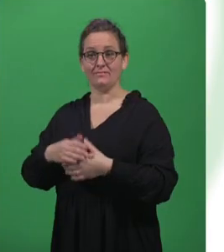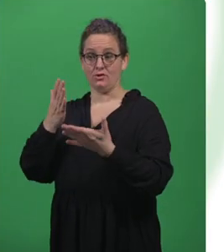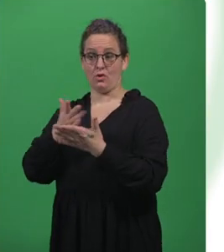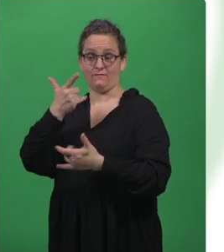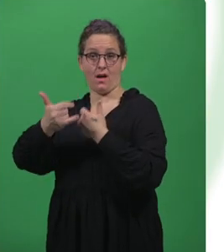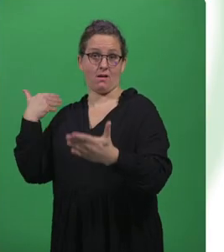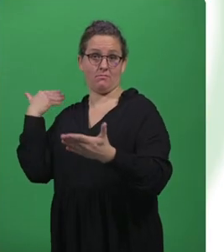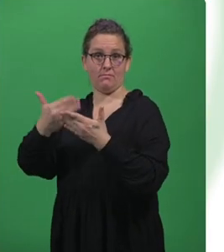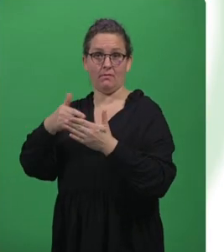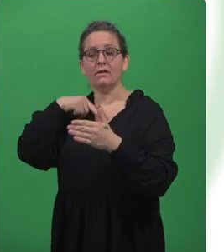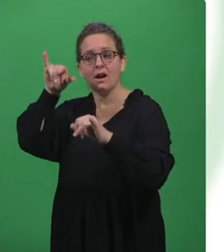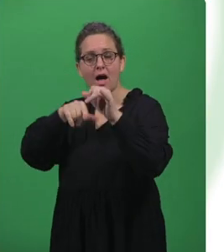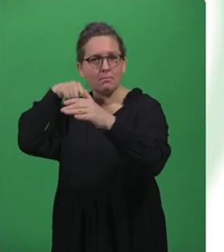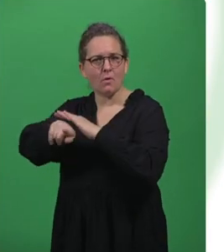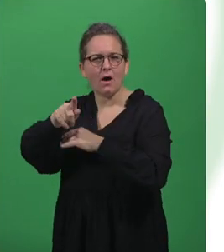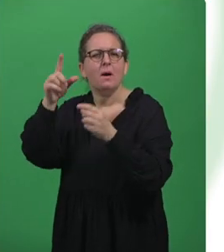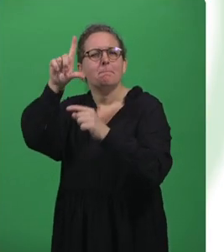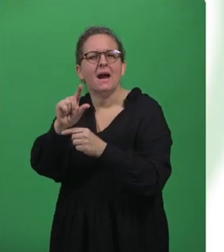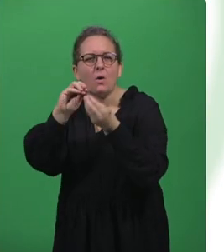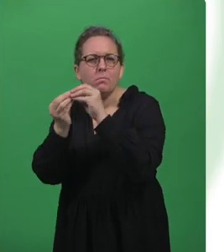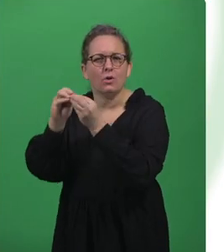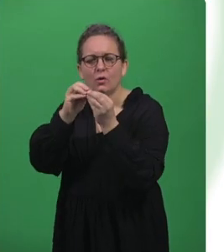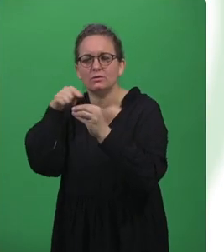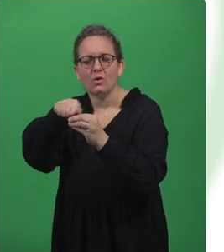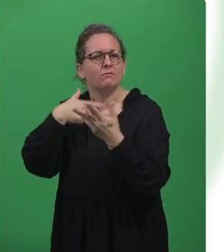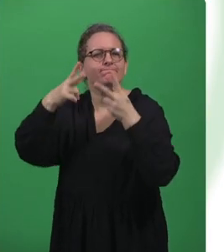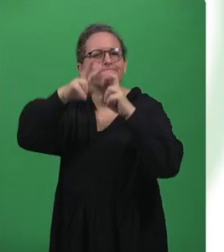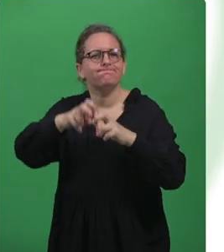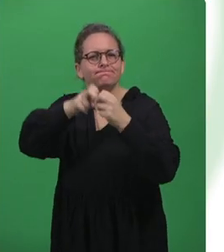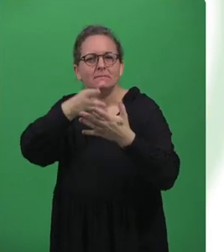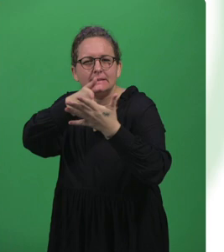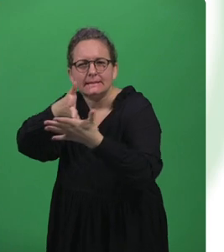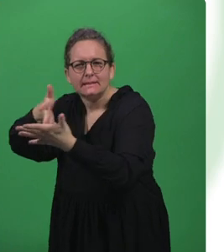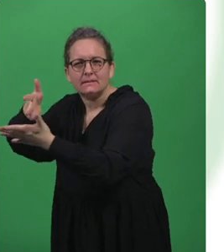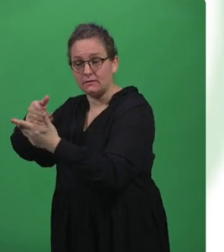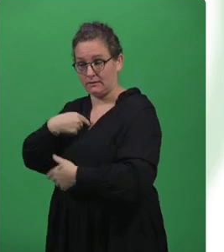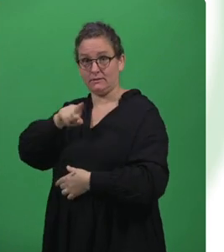Evgenia Guenova: Ich arbeite seit zwei Jahren im mikrobiologischen Labor und führe Probenansätze und Analysen durch.